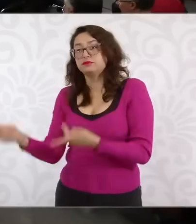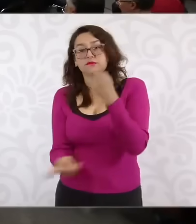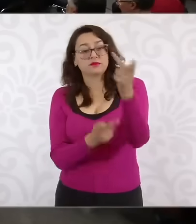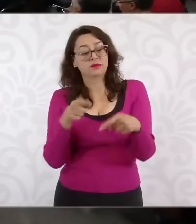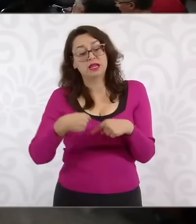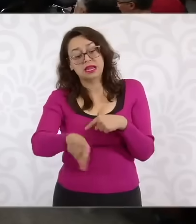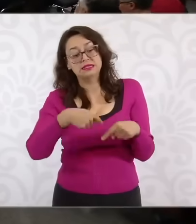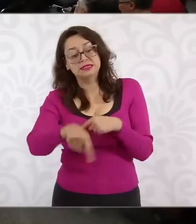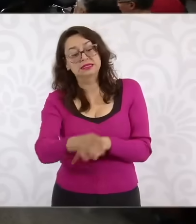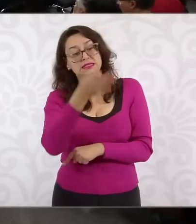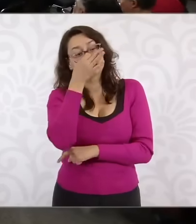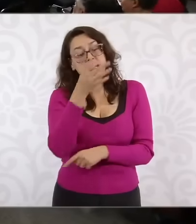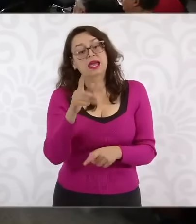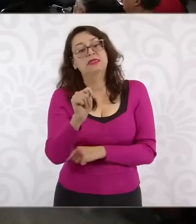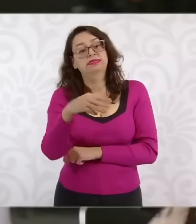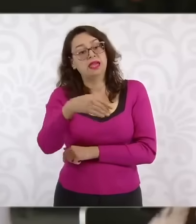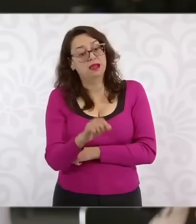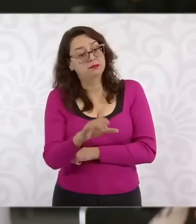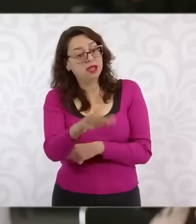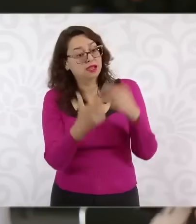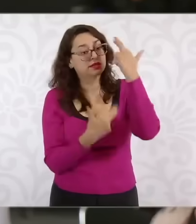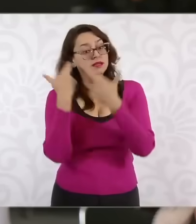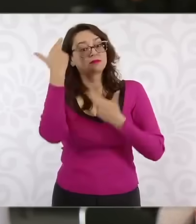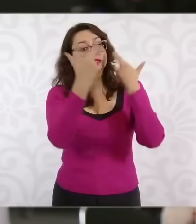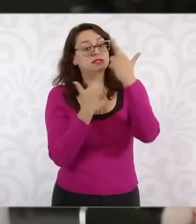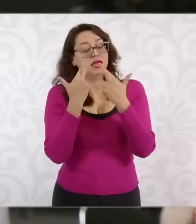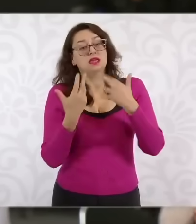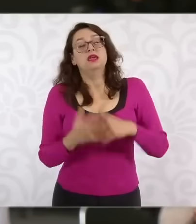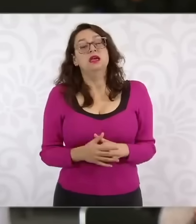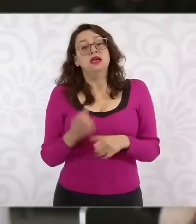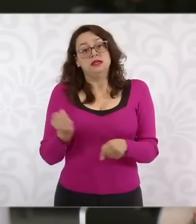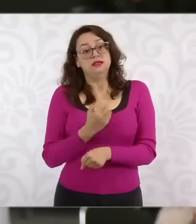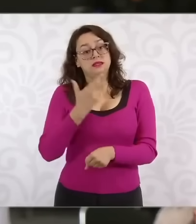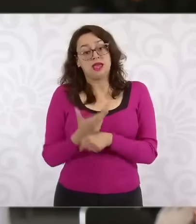Ah, el secretario Abrard y el equipo que le encabeza mostraron un eh que los resultados